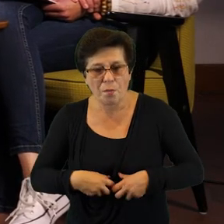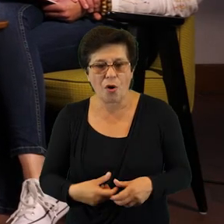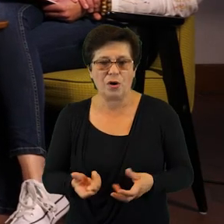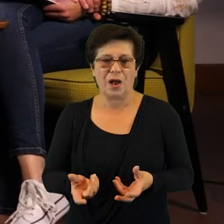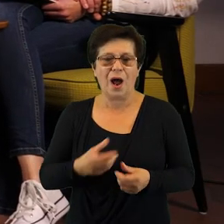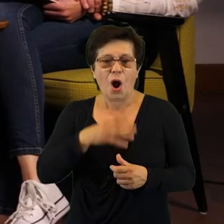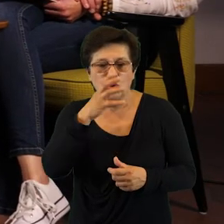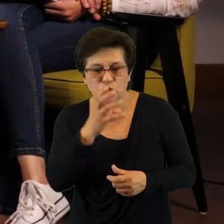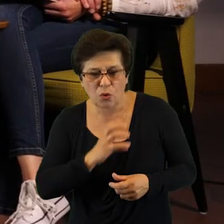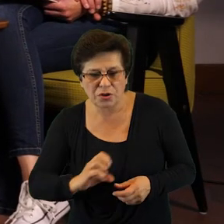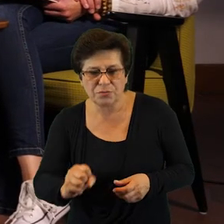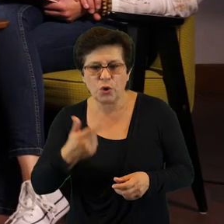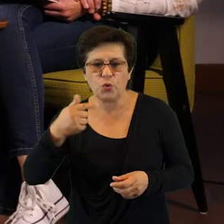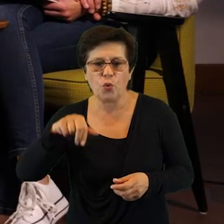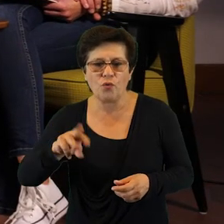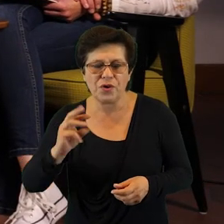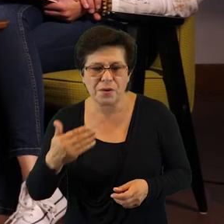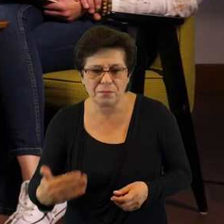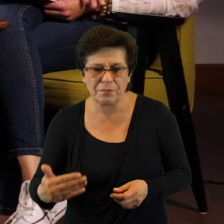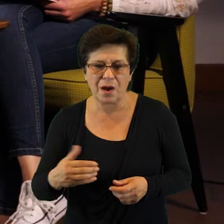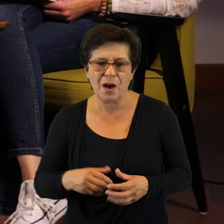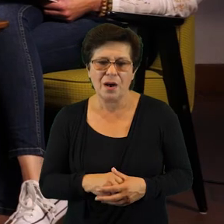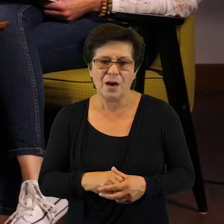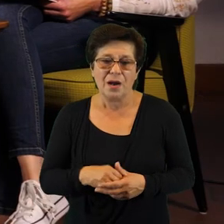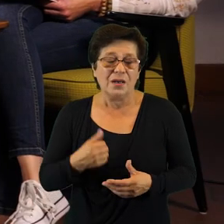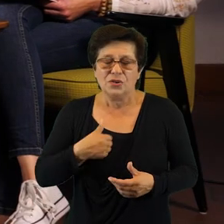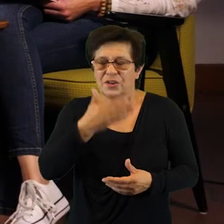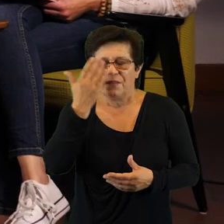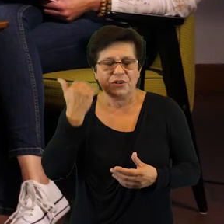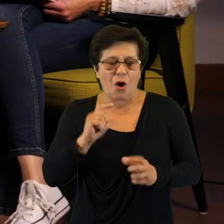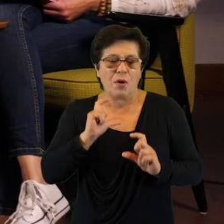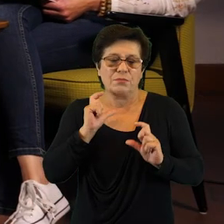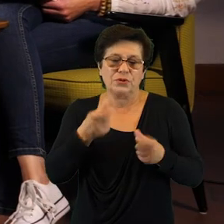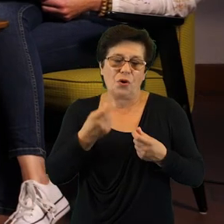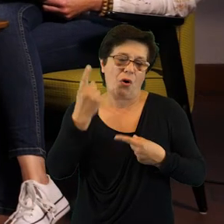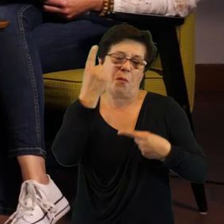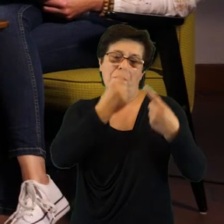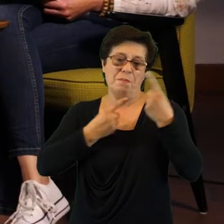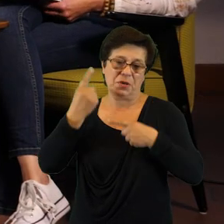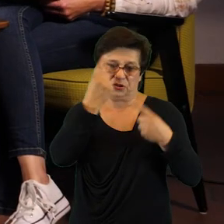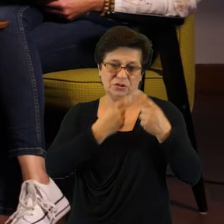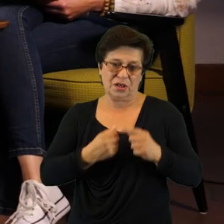których się bardzo mało zachowało. Ja już nie wiedziałem, co wymyślić. Ja mówię: "Ouziel, ostatnio się stało coś takiego,